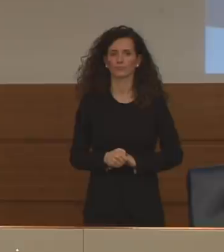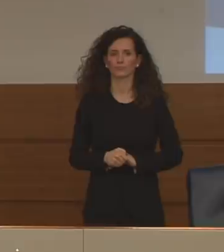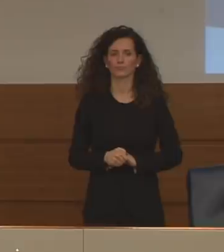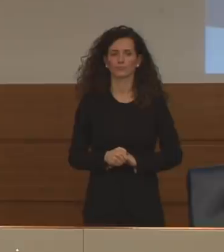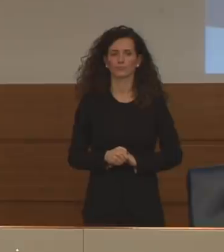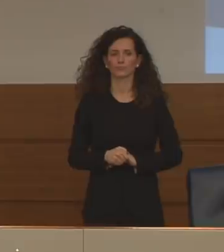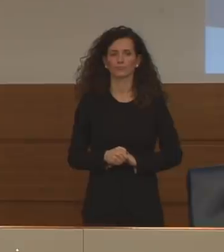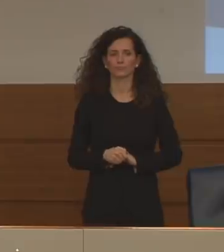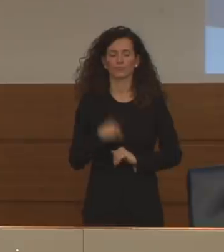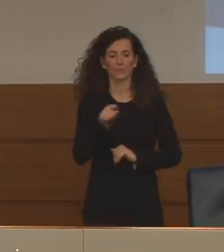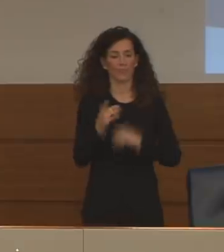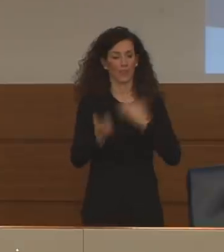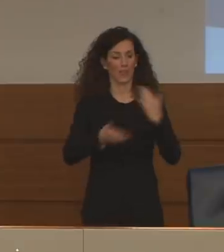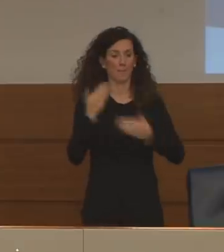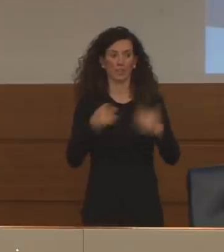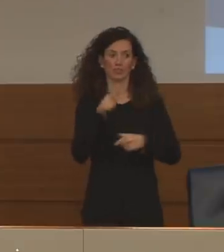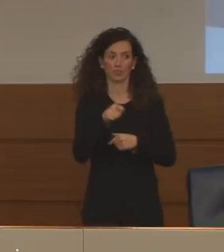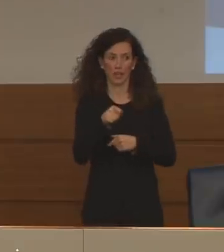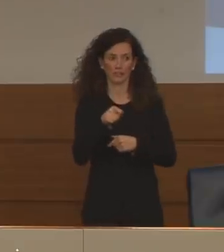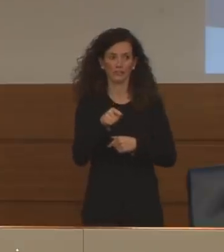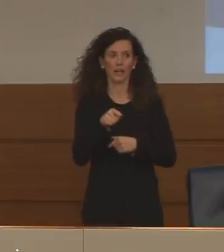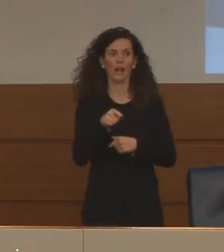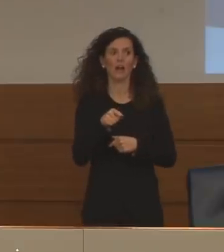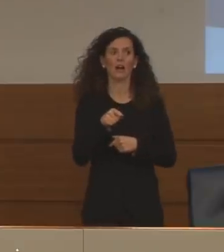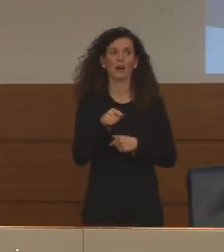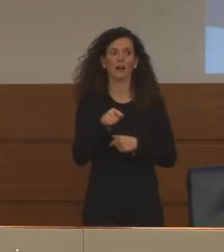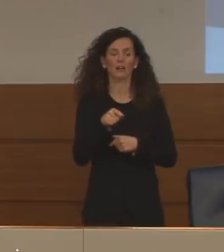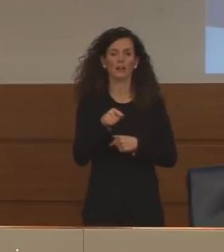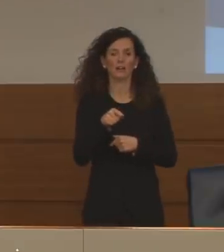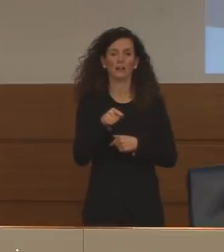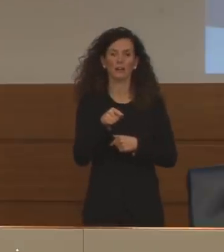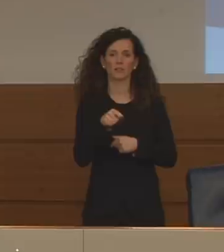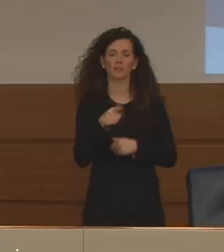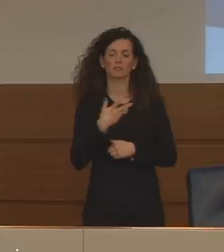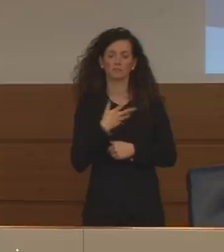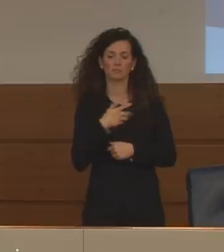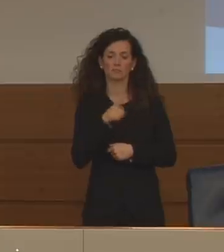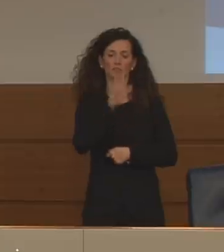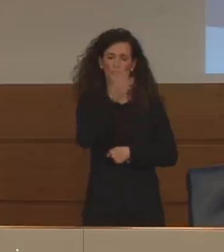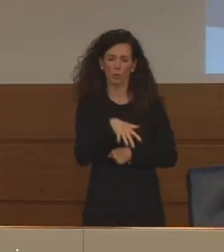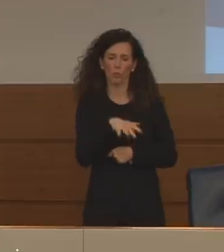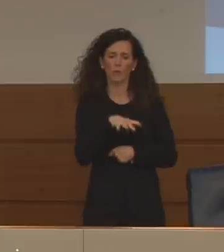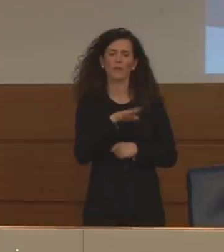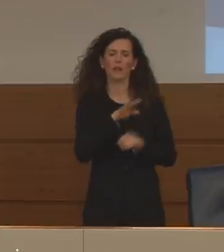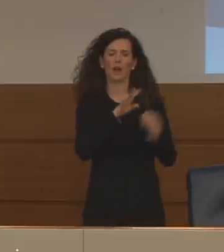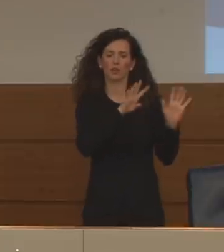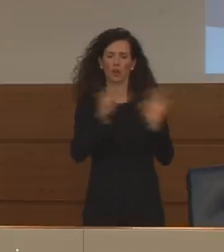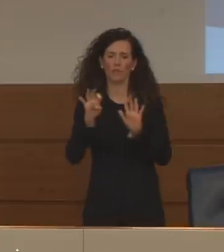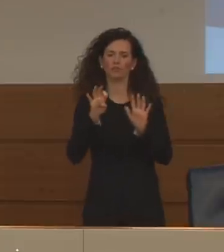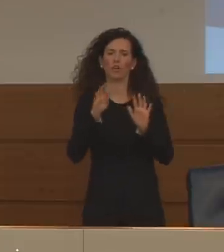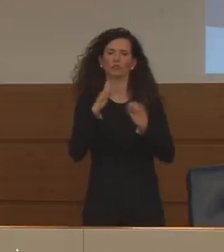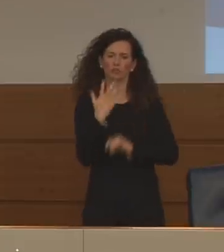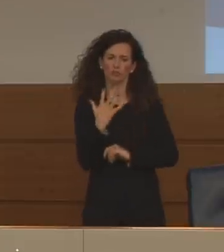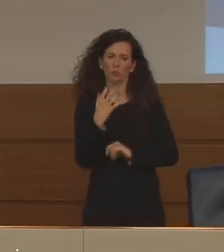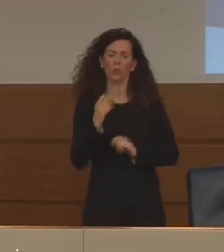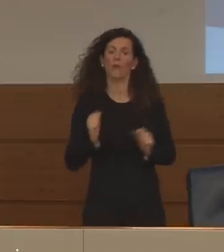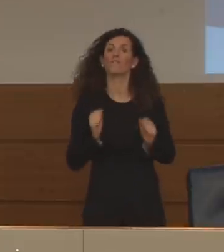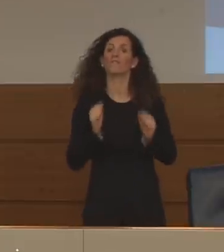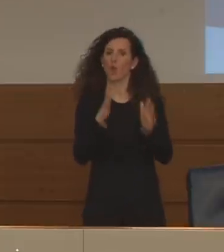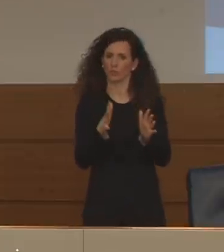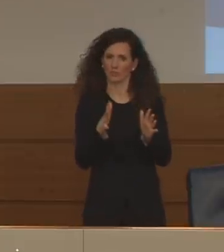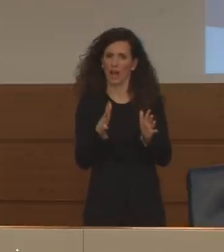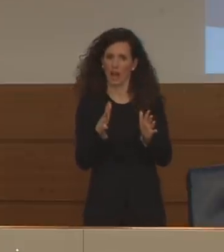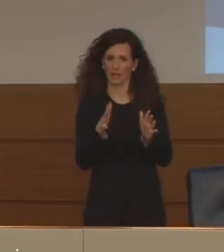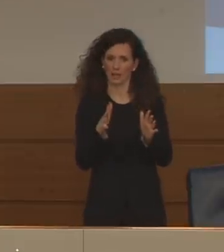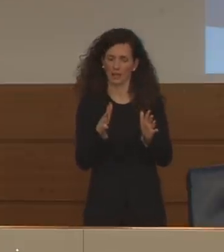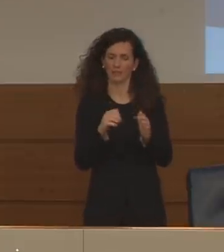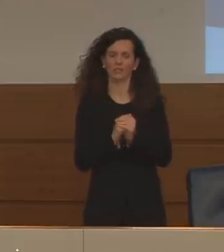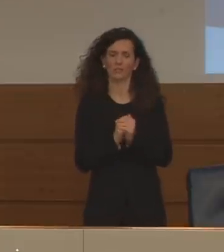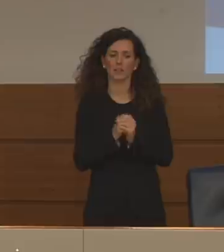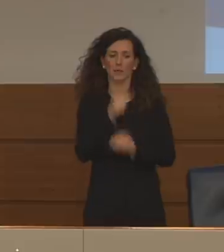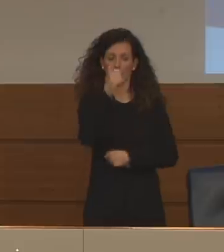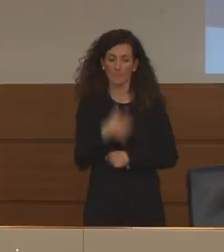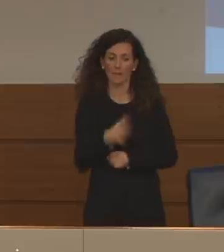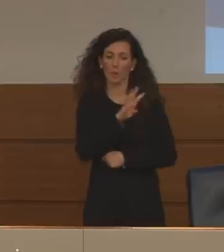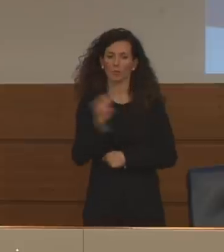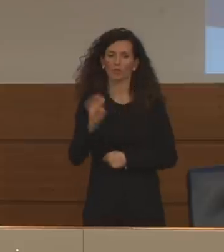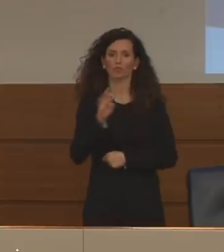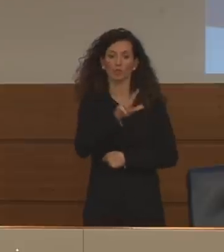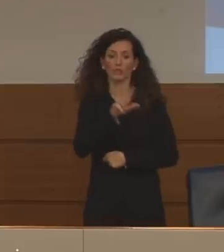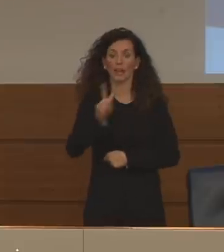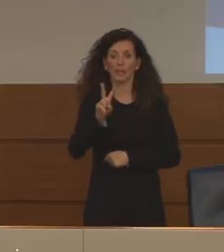segnaliamo oggi il numero di 5.905 volontari, 1.432 in più rispetto a ieri